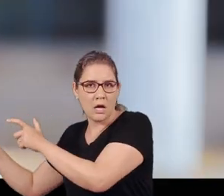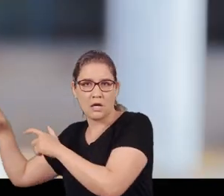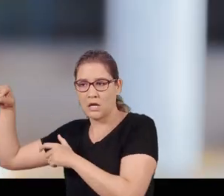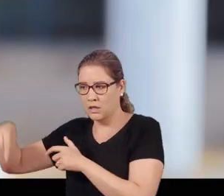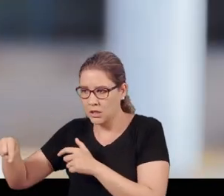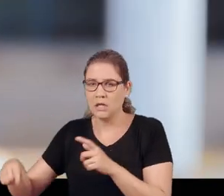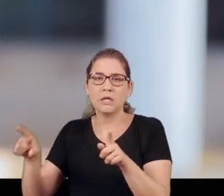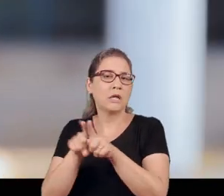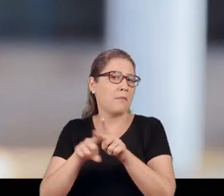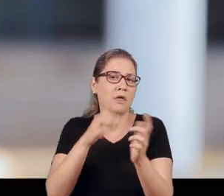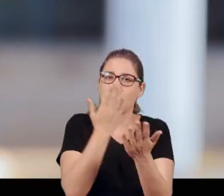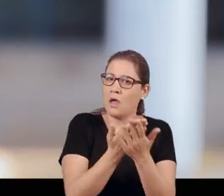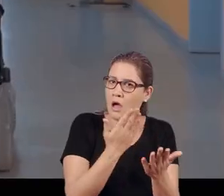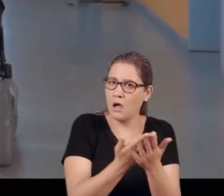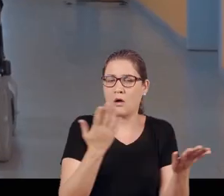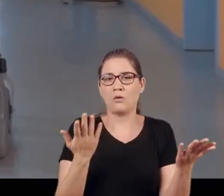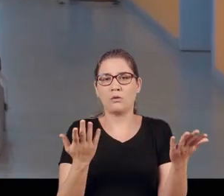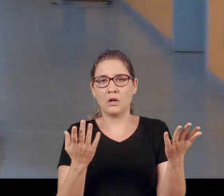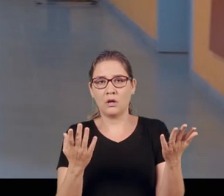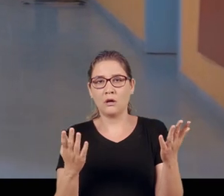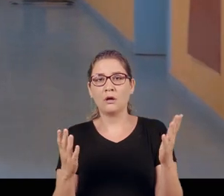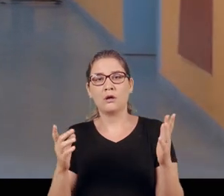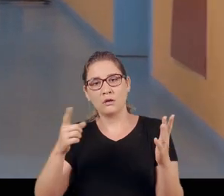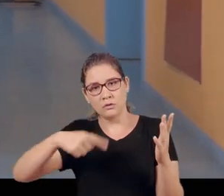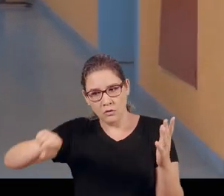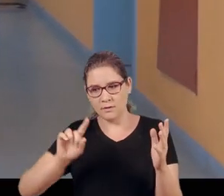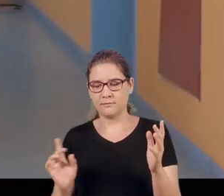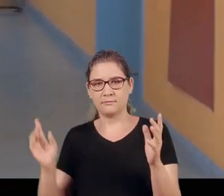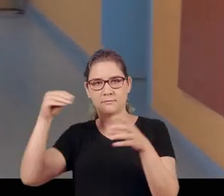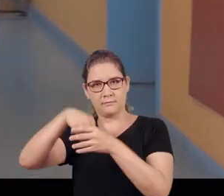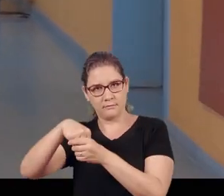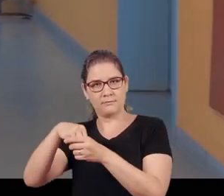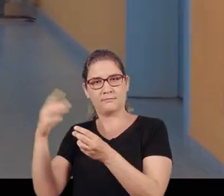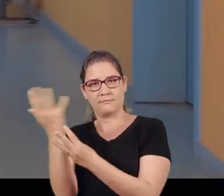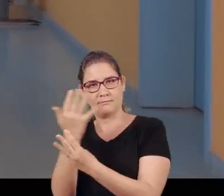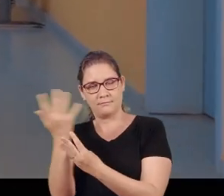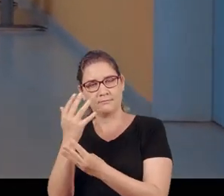e às aulas também, visando a sua inclusão na nossa instituição.